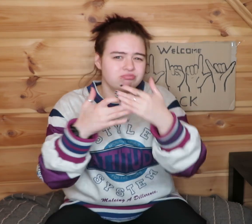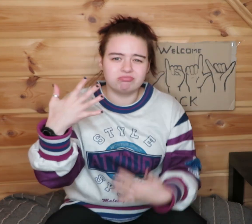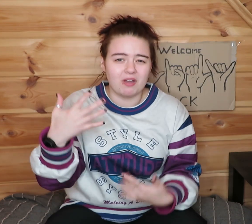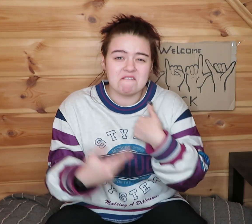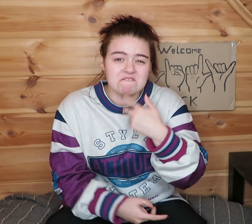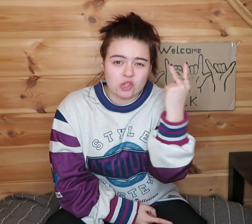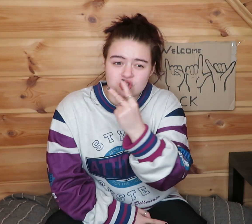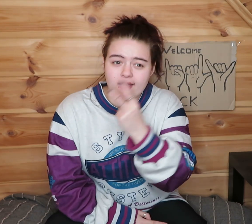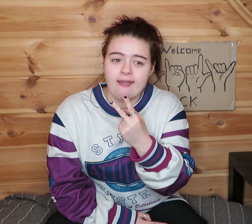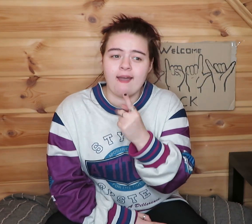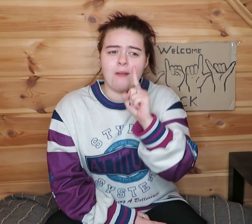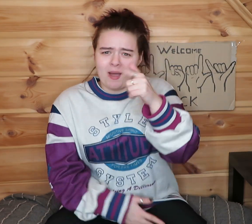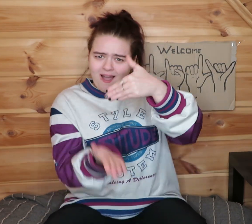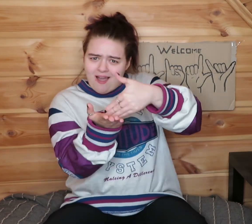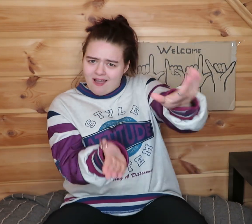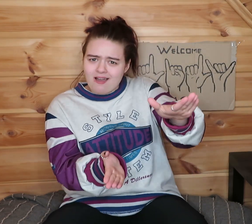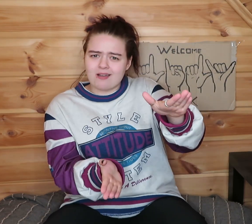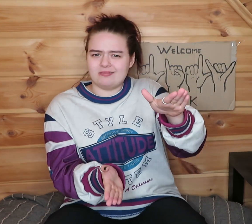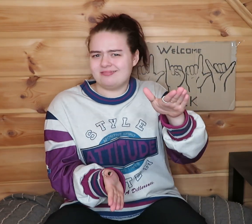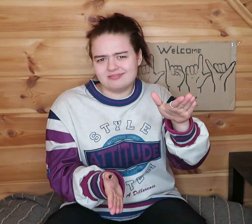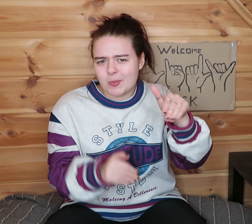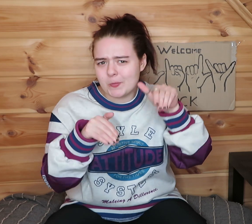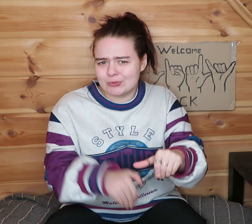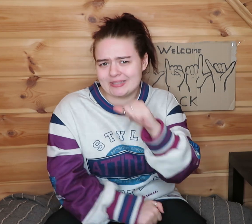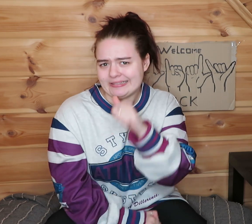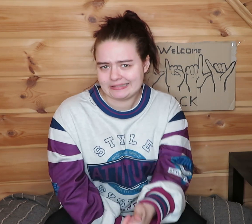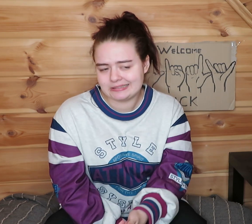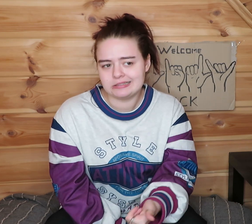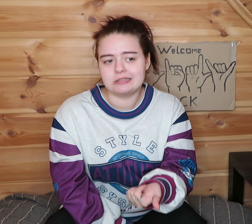Das verstehe ich, aber ablehnen braucht man die anderen trotzdem nicht.